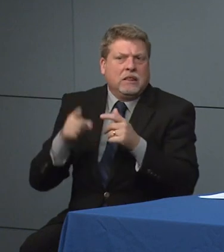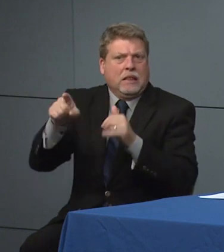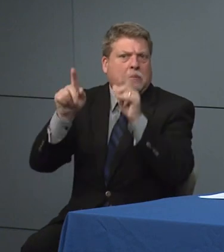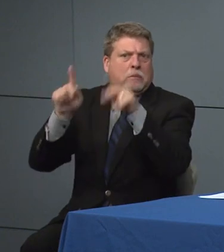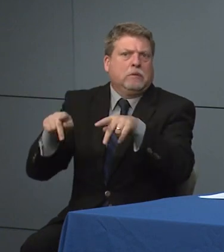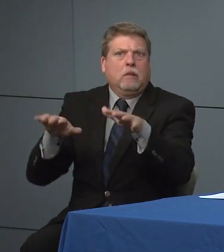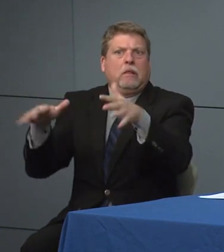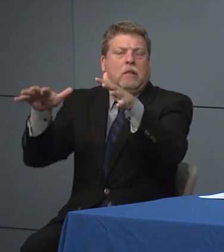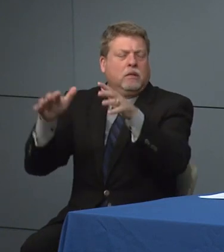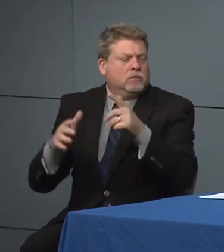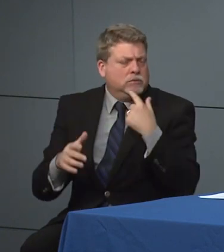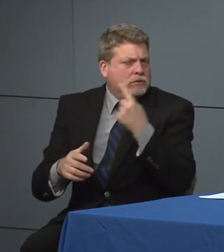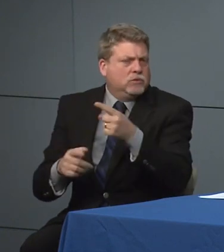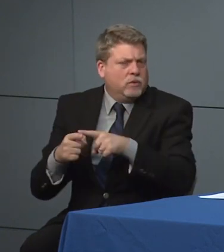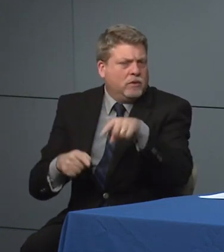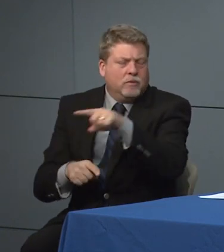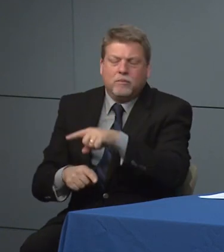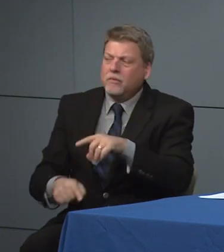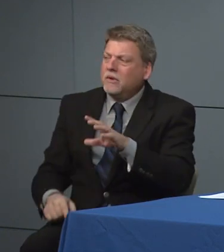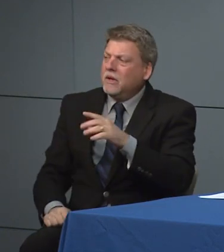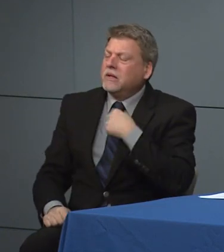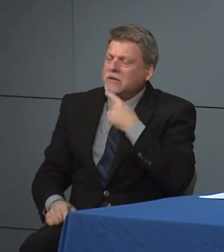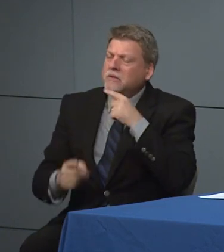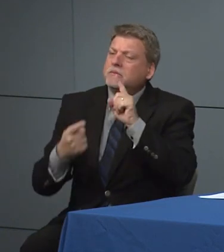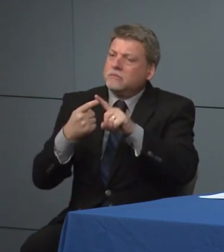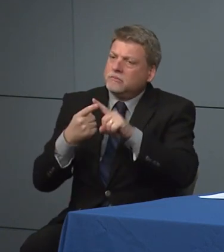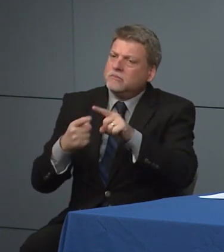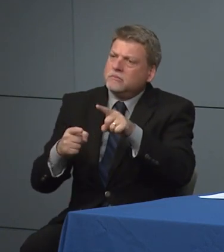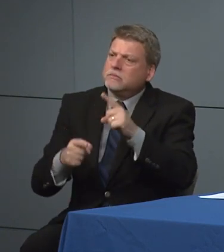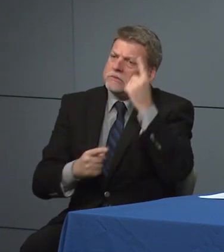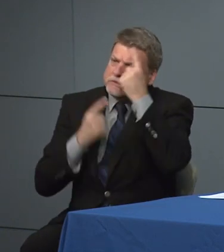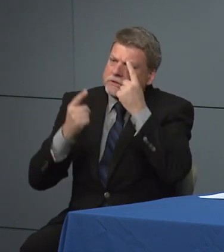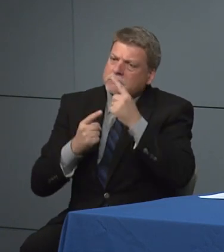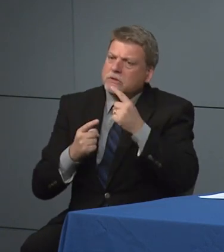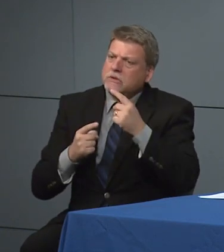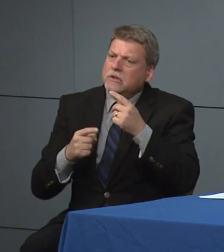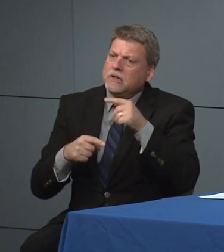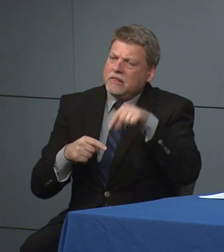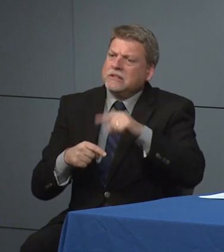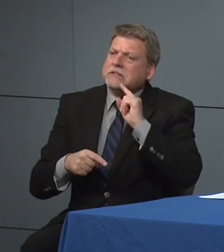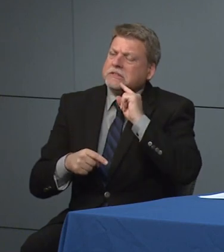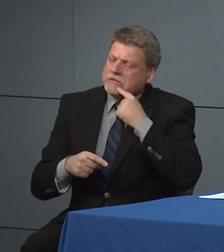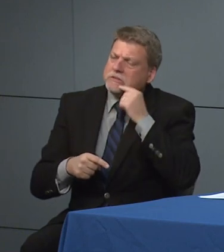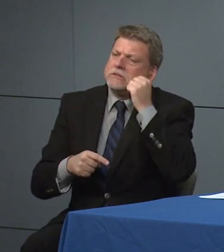Cuál es la situación, lo que todo el mundo debe tomar esta en sería como ver a